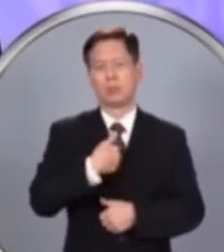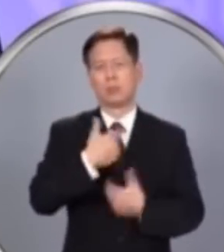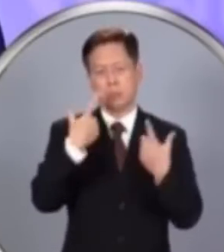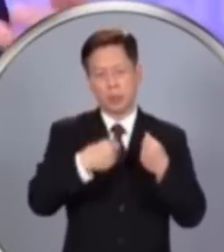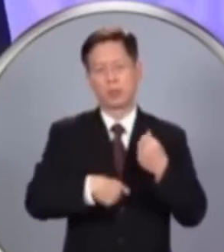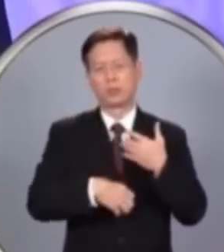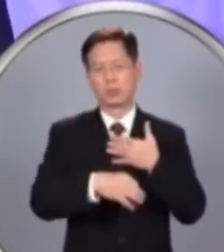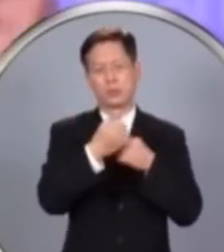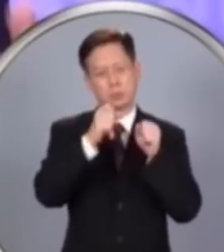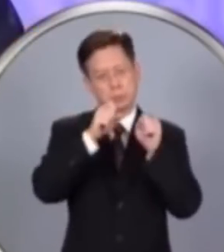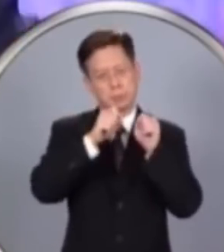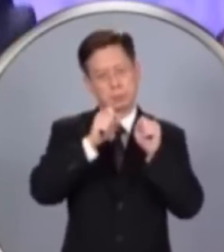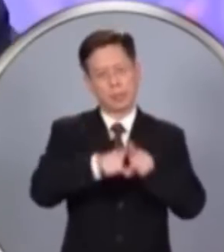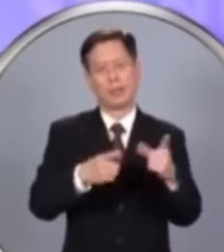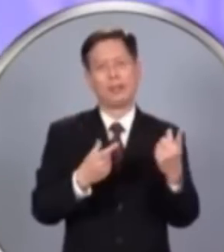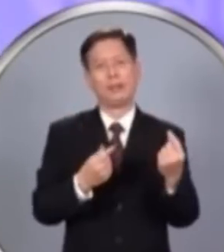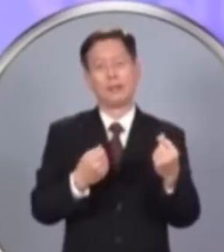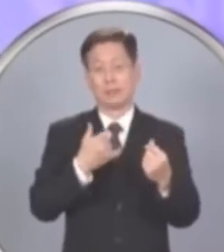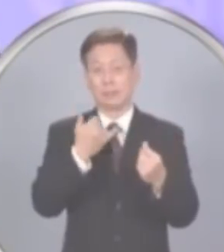先做的先開始做